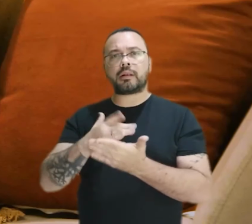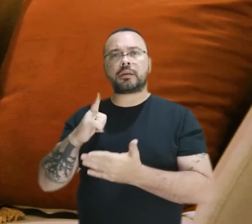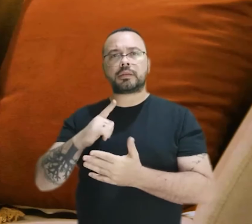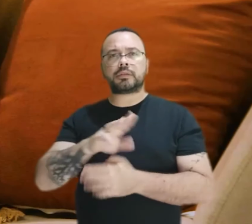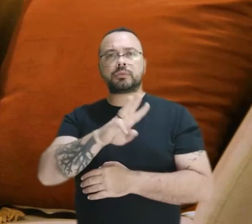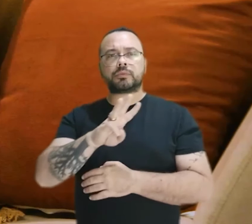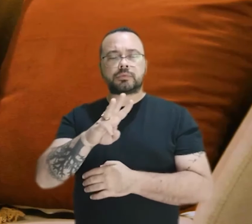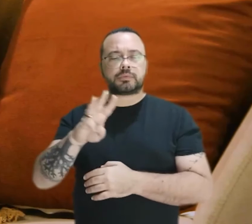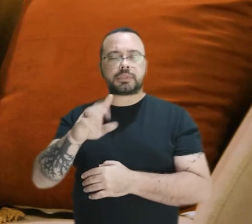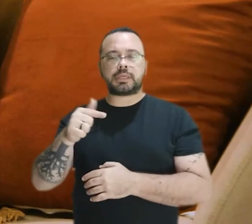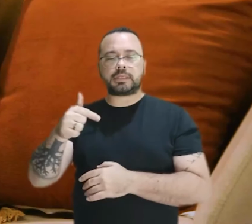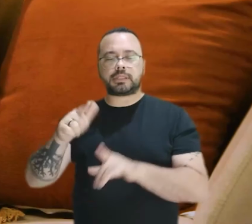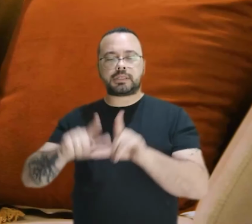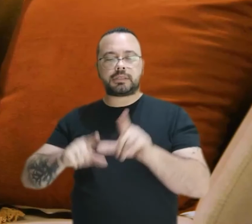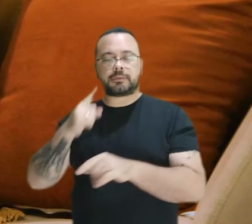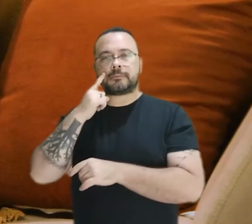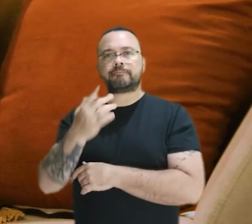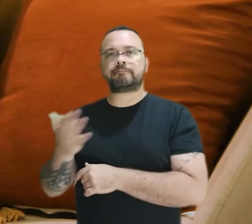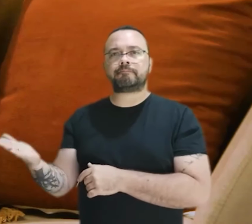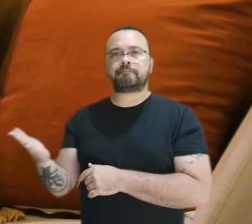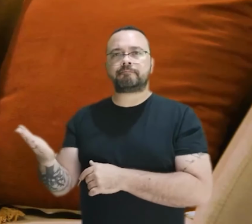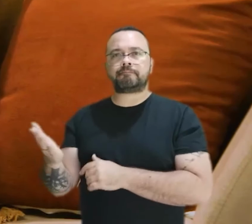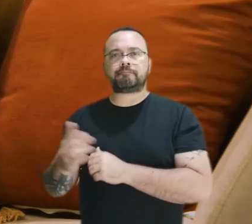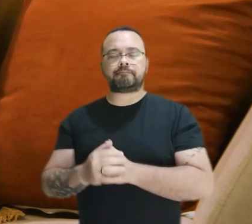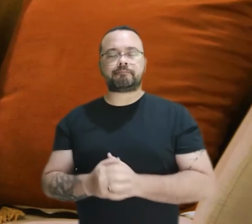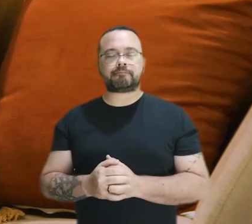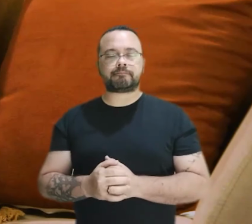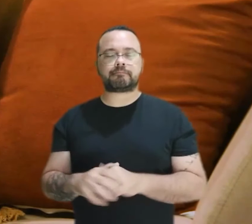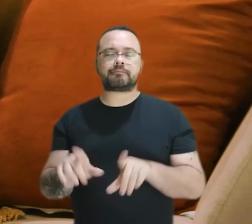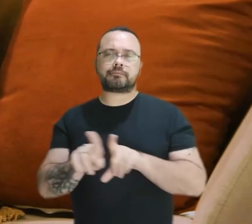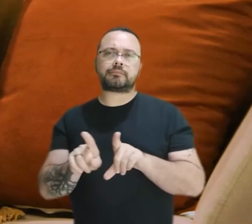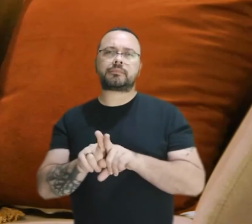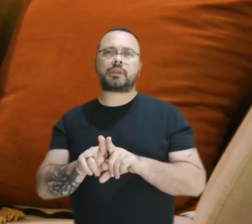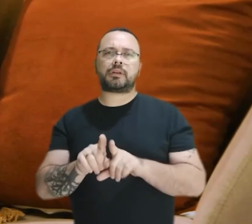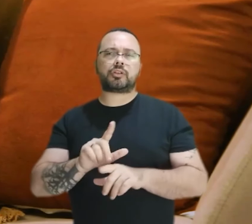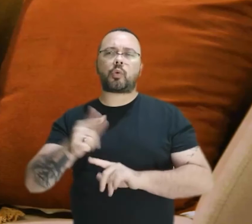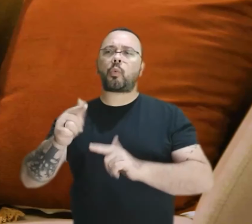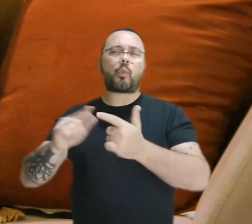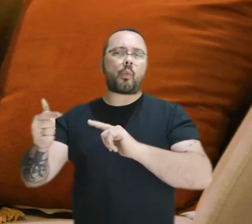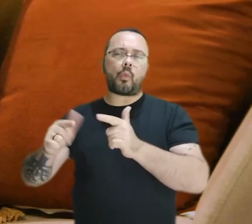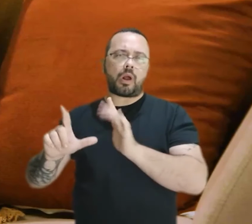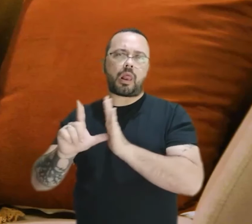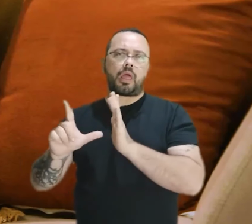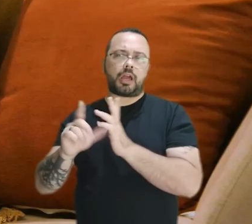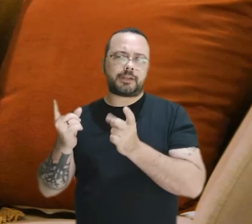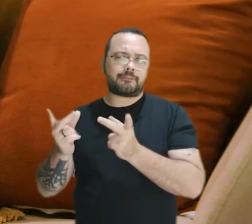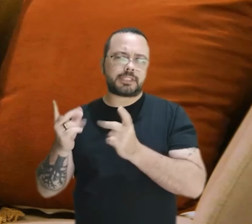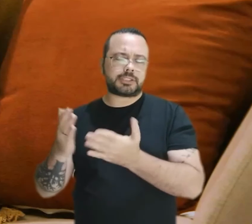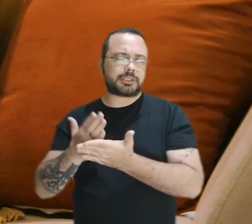editora 7Letras. Ah, e também em sites de livrarias, e tal...